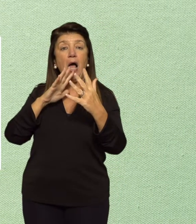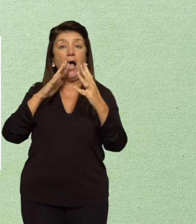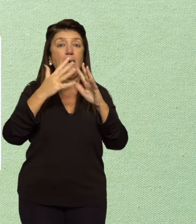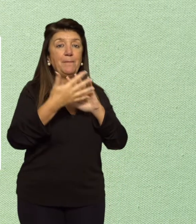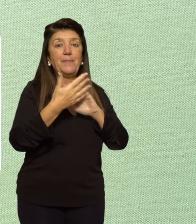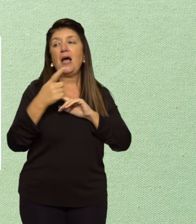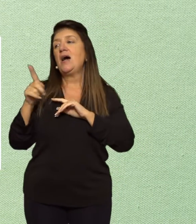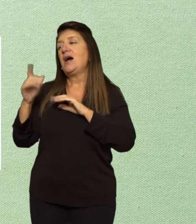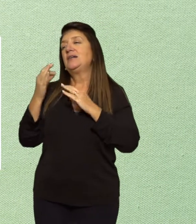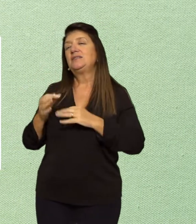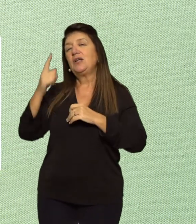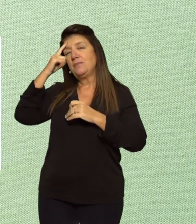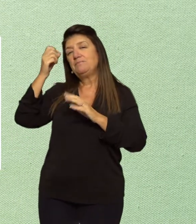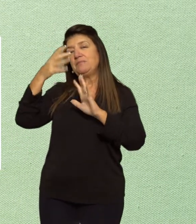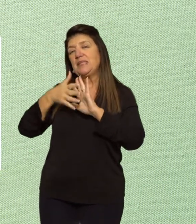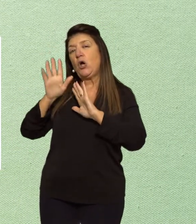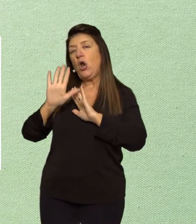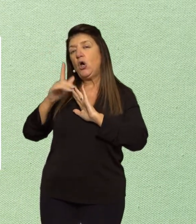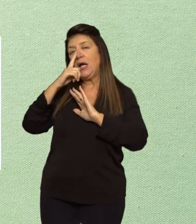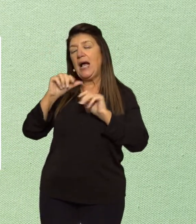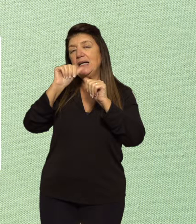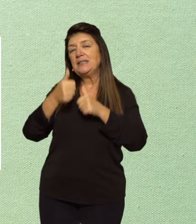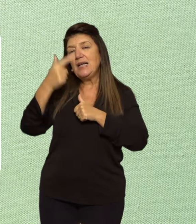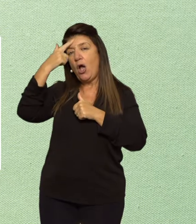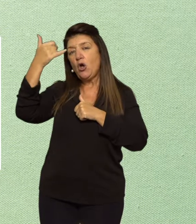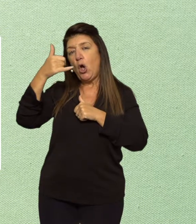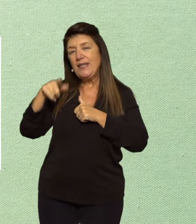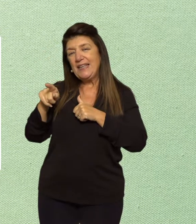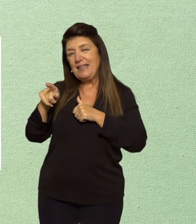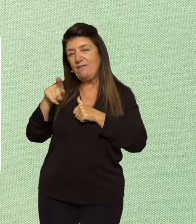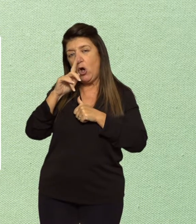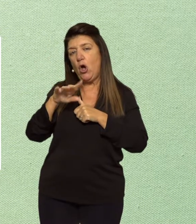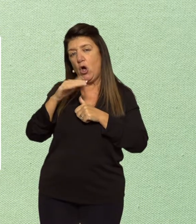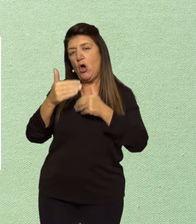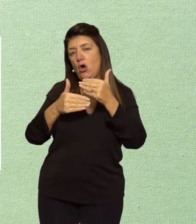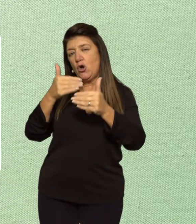in questo momento (risate) - siamo due contro uno! -